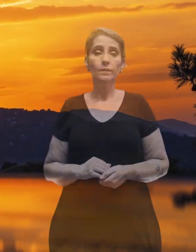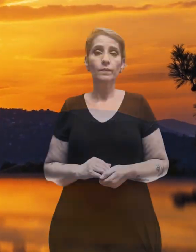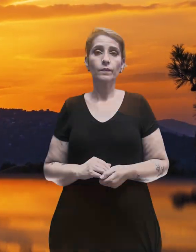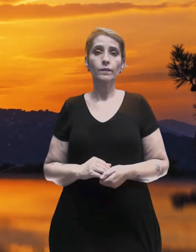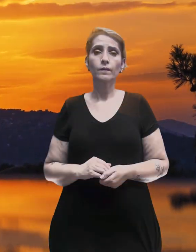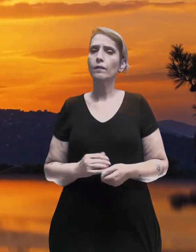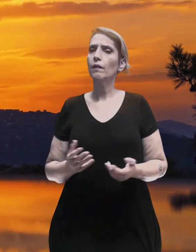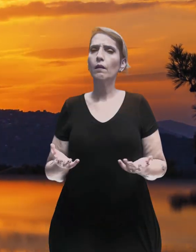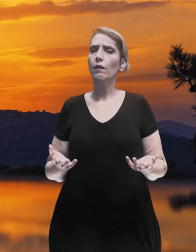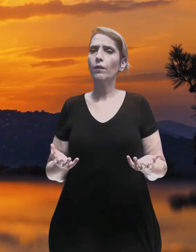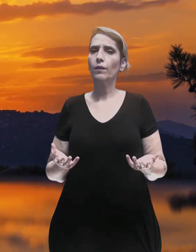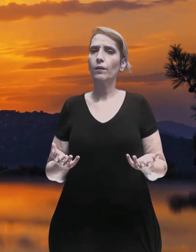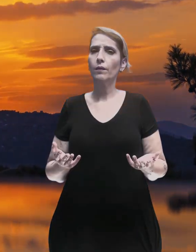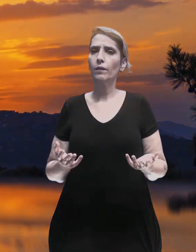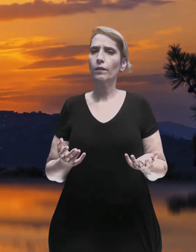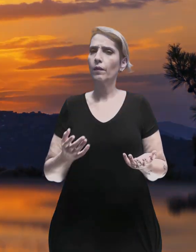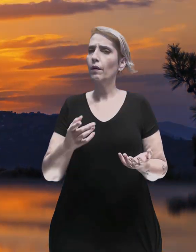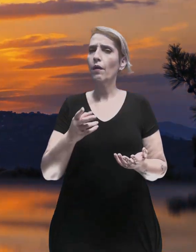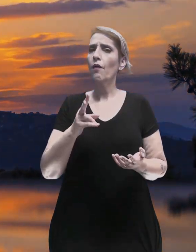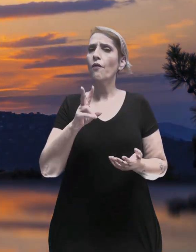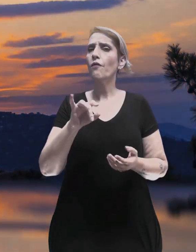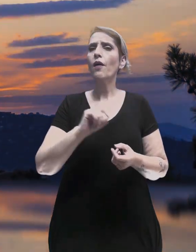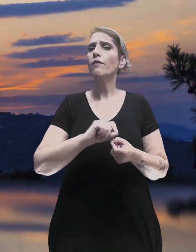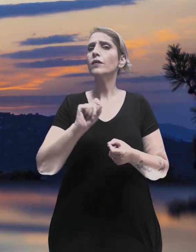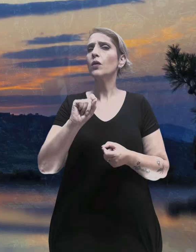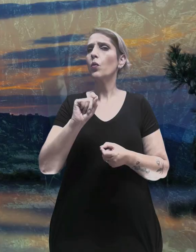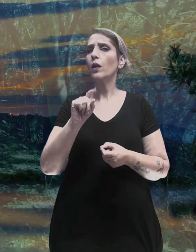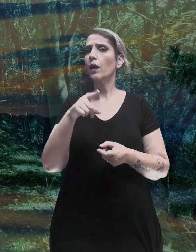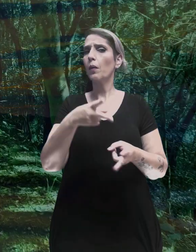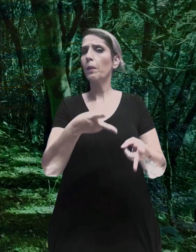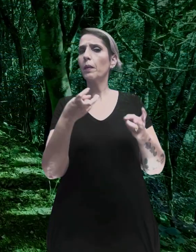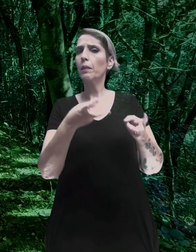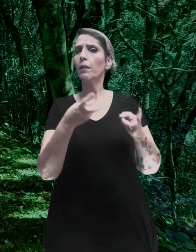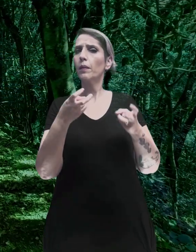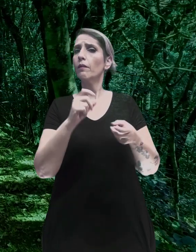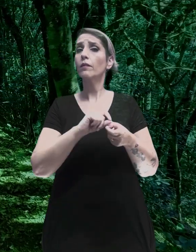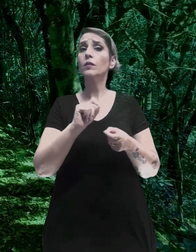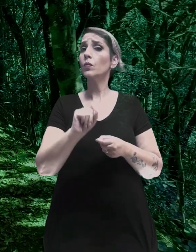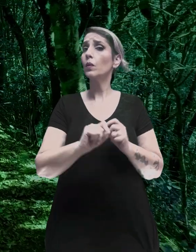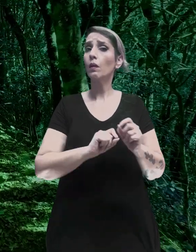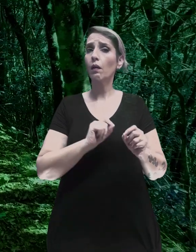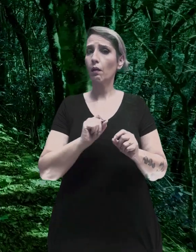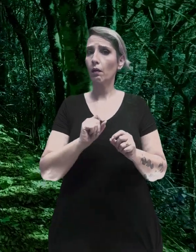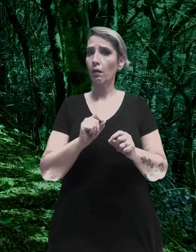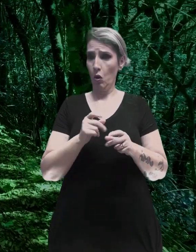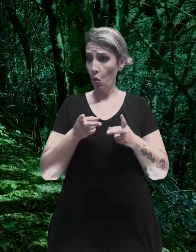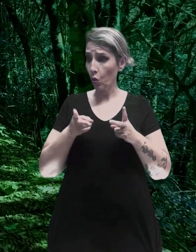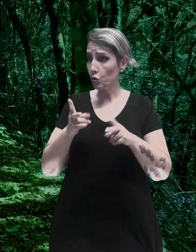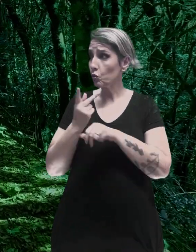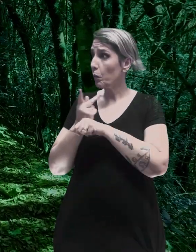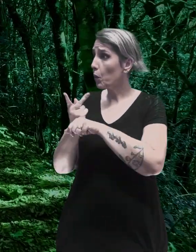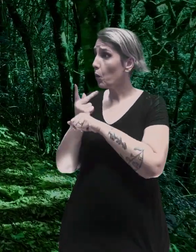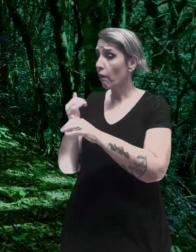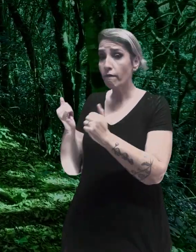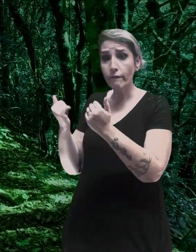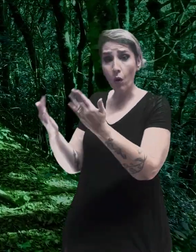E então... o que você fará com essa percepção? Continuará buscando fora...